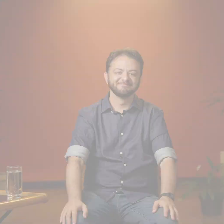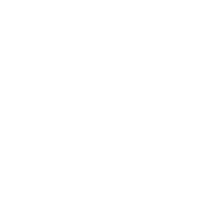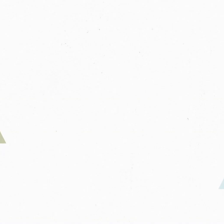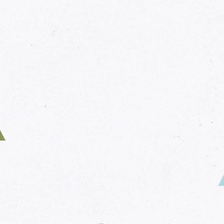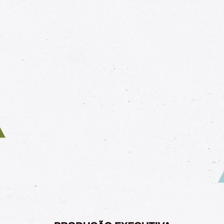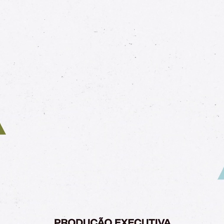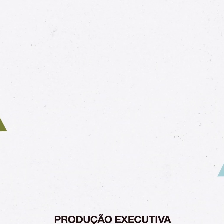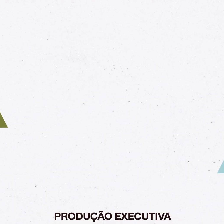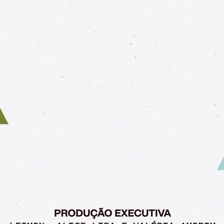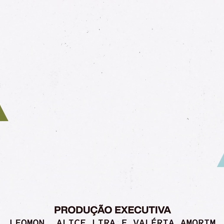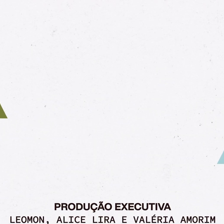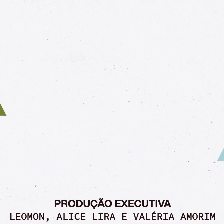[Trilha Sonora com hip hop animado]